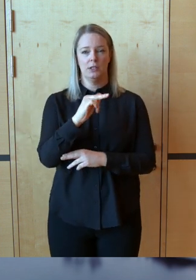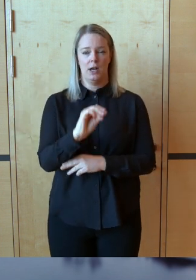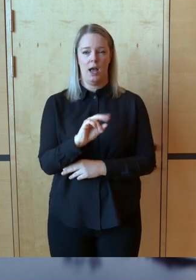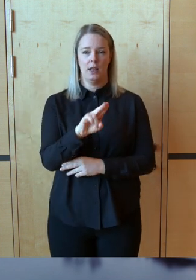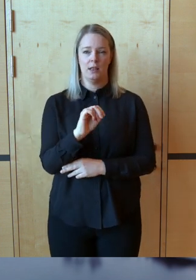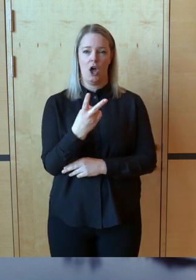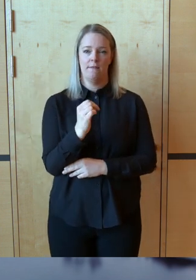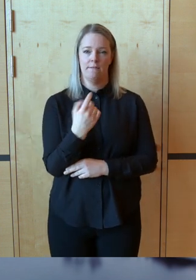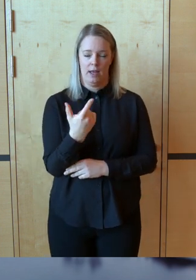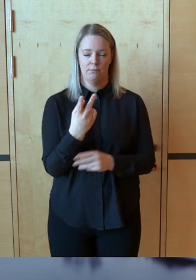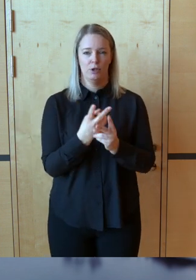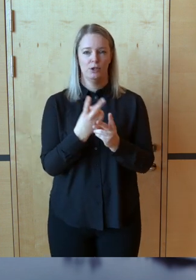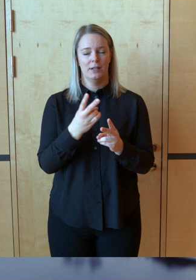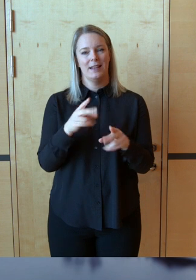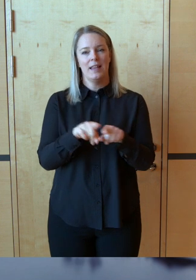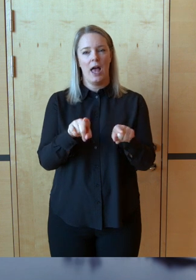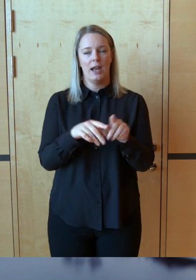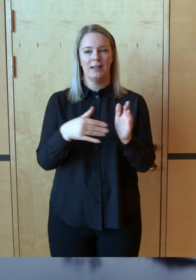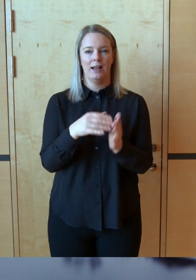Som gör att vi får en Närhet